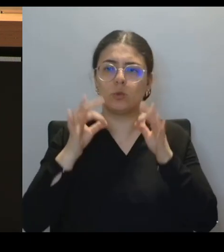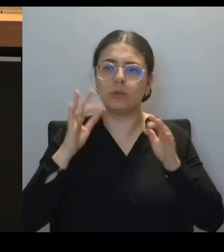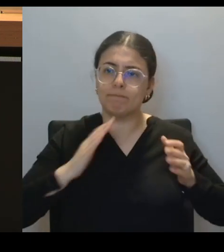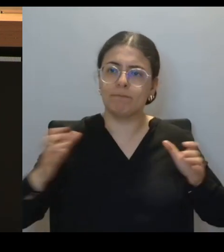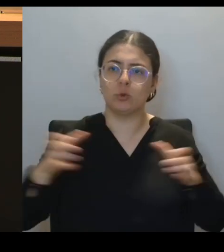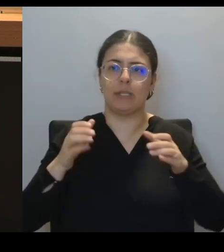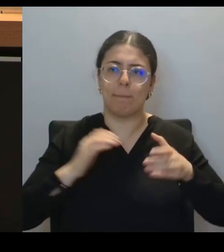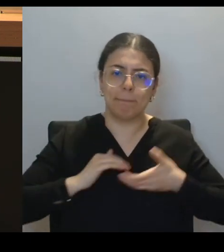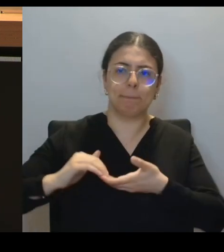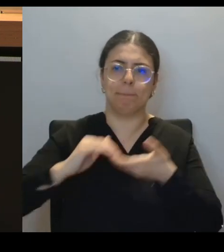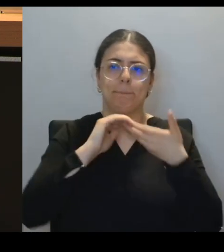Vielen Dank.